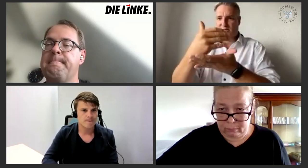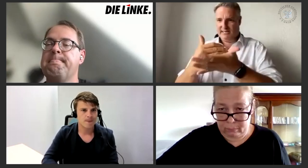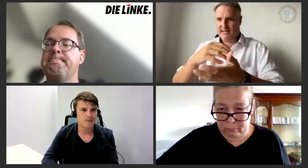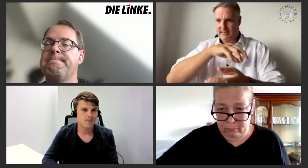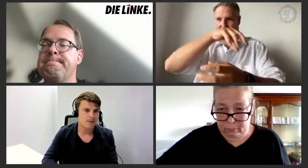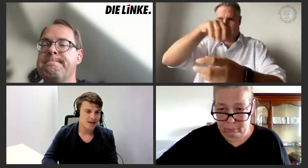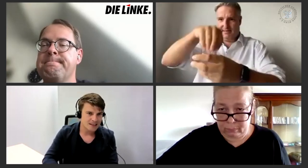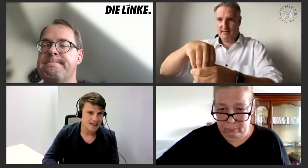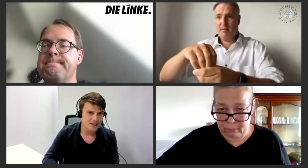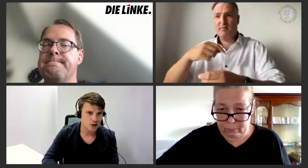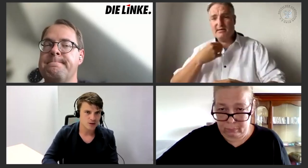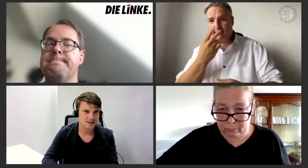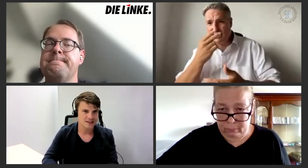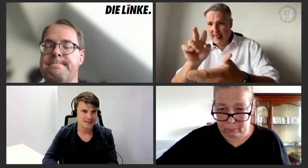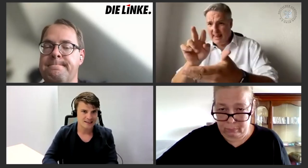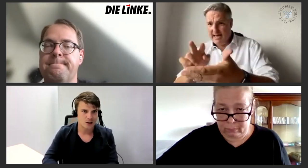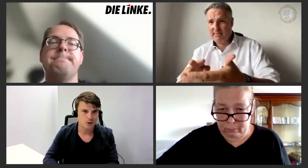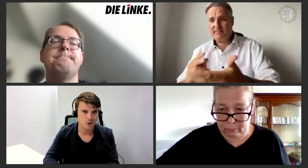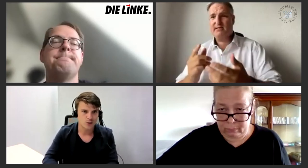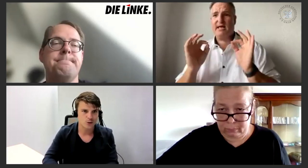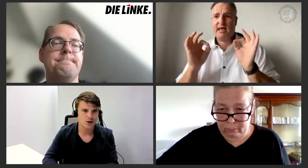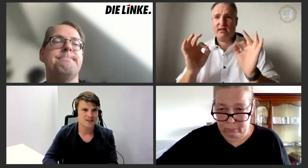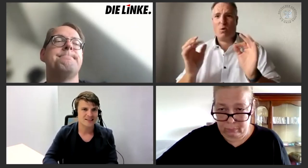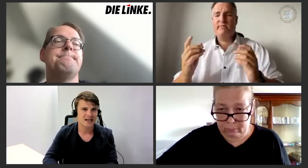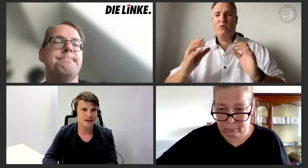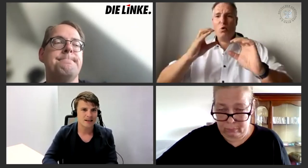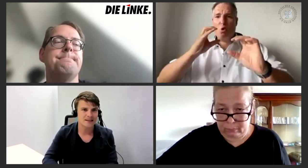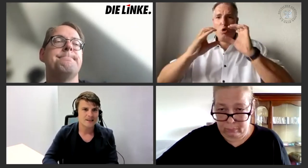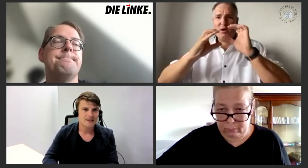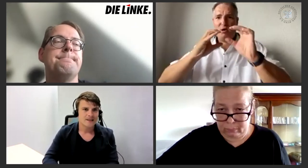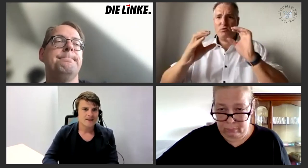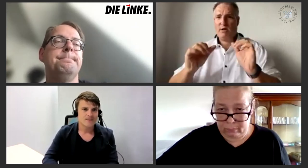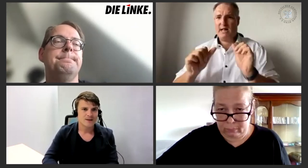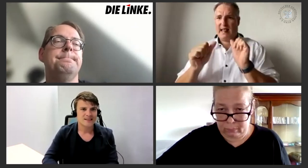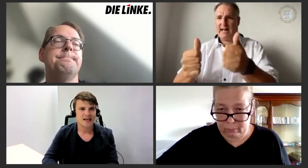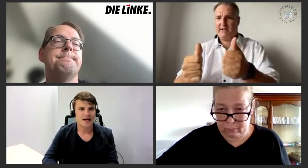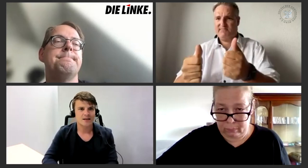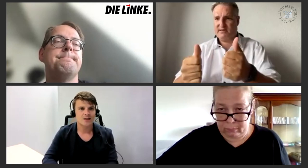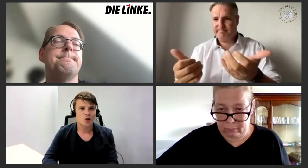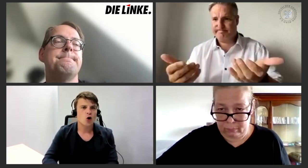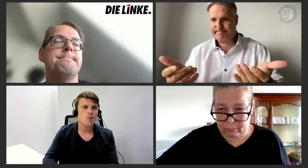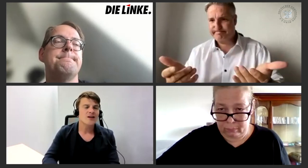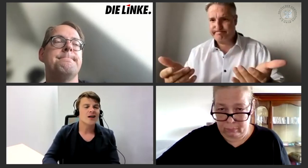und im Behindertengleichstellungsgesetz aufgeführt wurde. Was ich da aber lese...